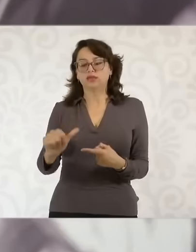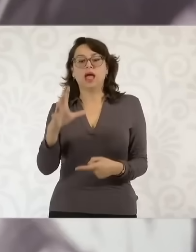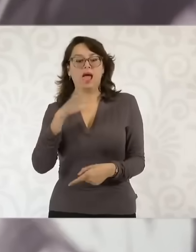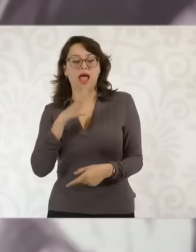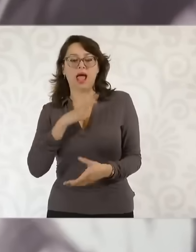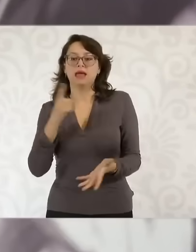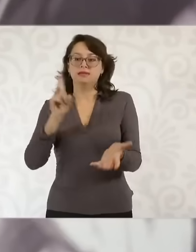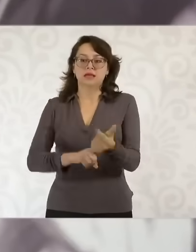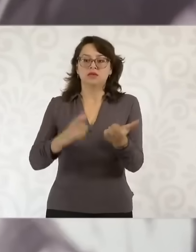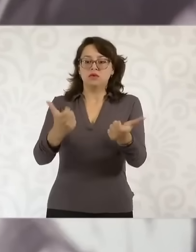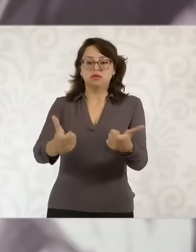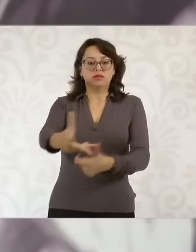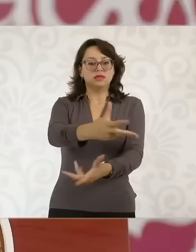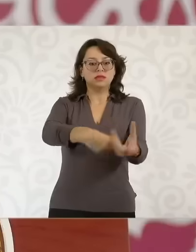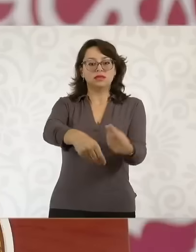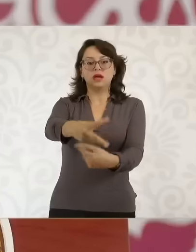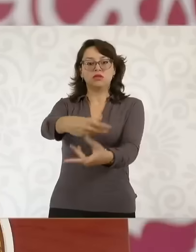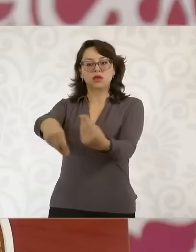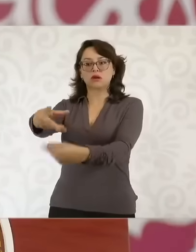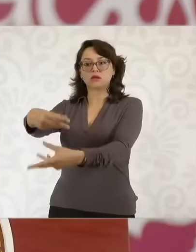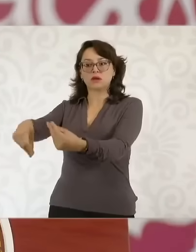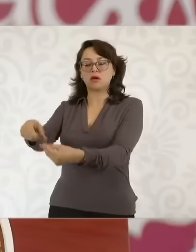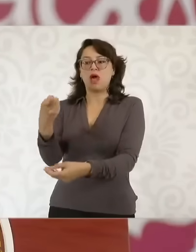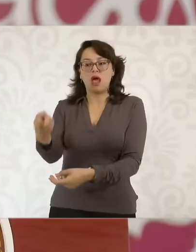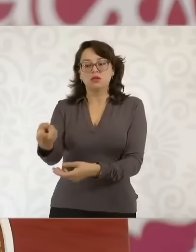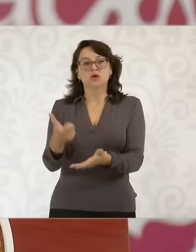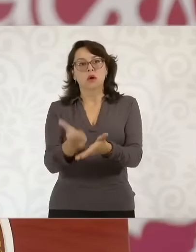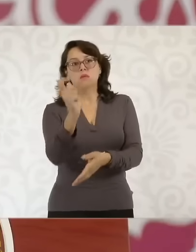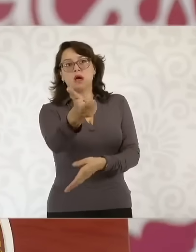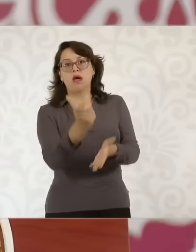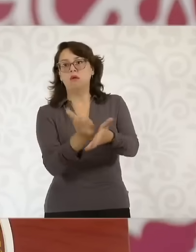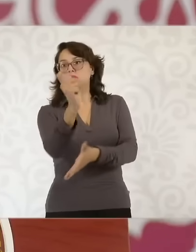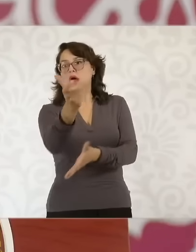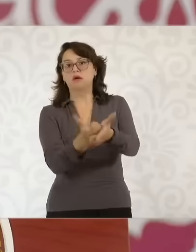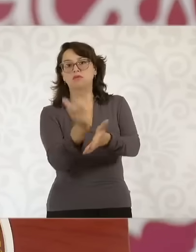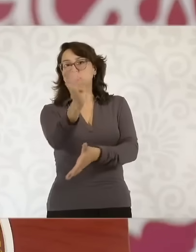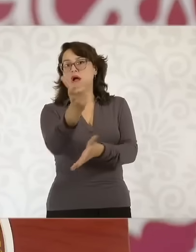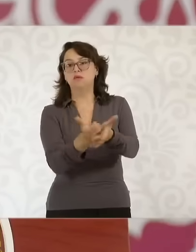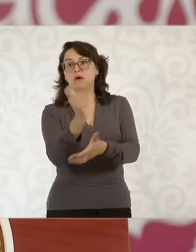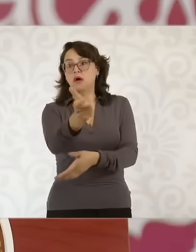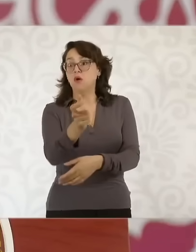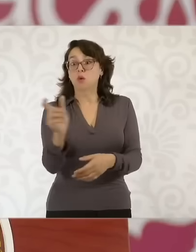que esos activos no sean suficientes para pagar, entonces se detona la contingencia en este caso y